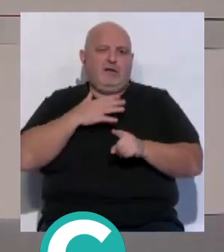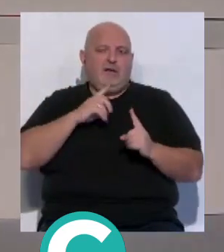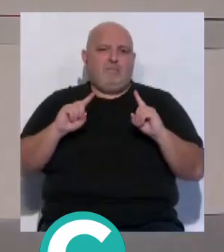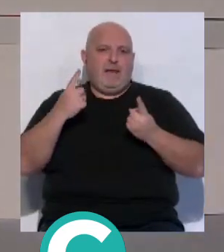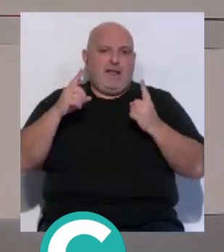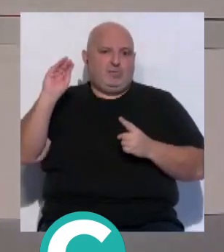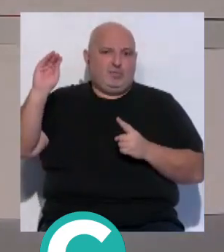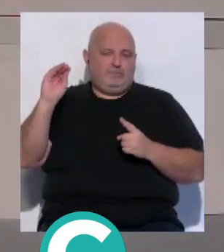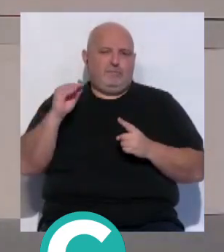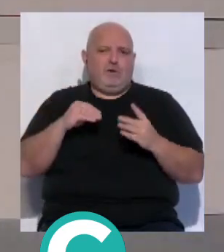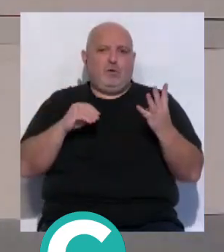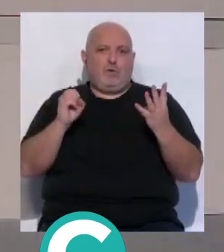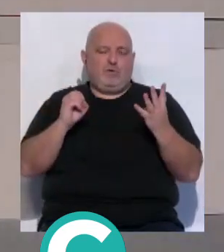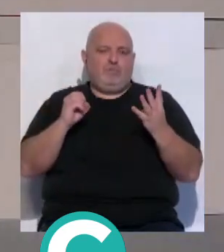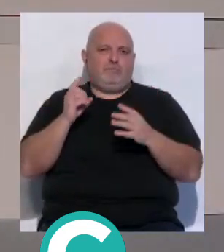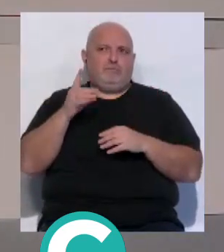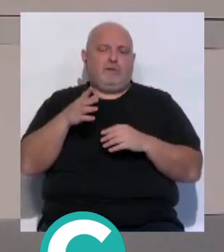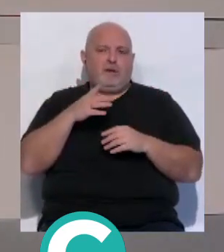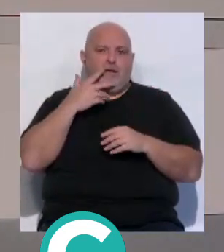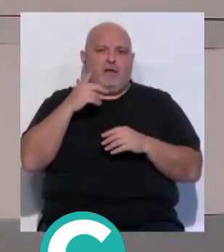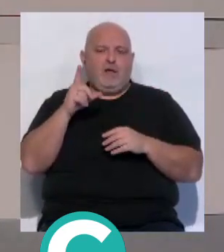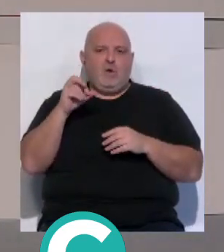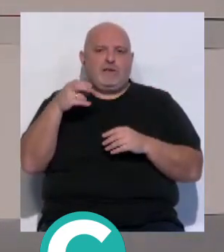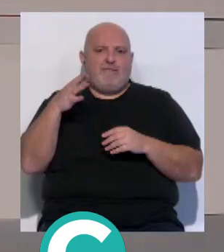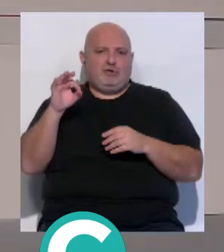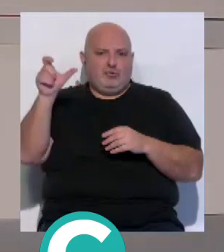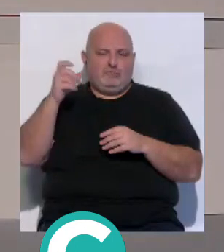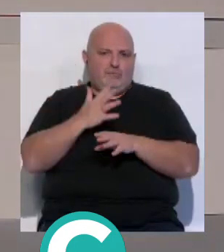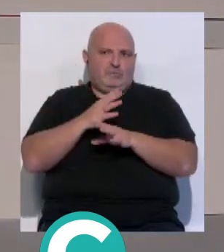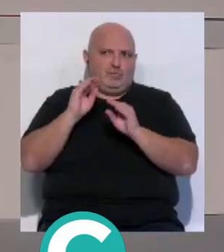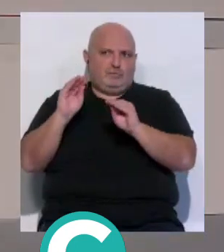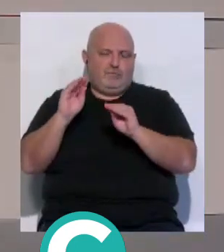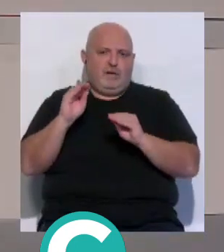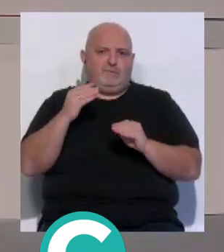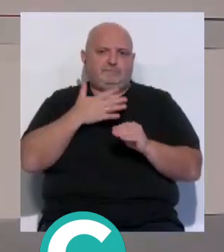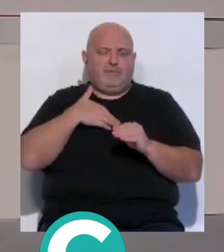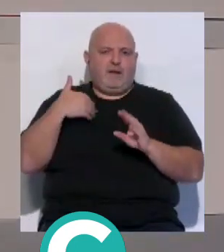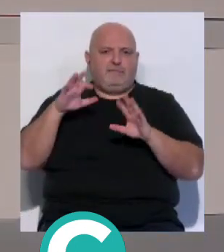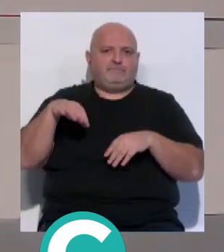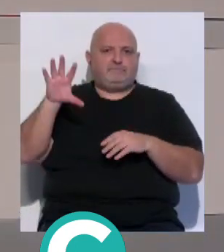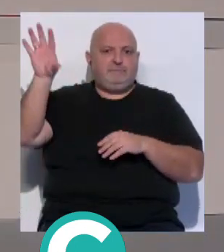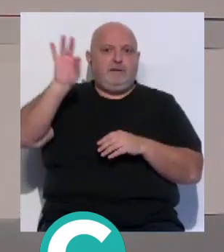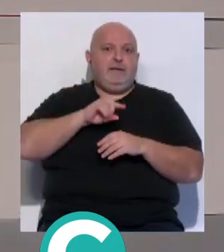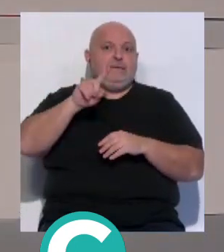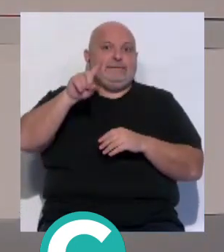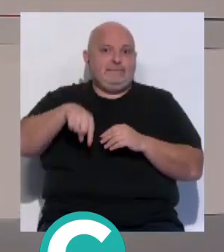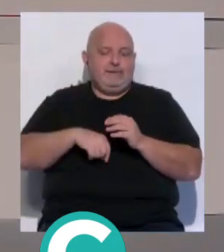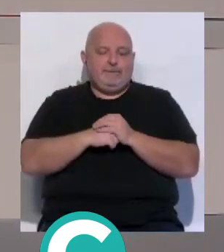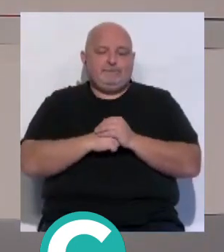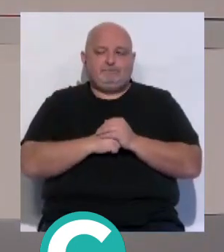que ganaba 4-0 marcaba un gol Luis Alberto el pretendido por el Cádiz club de fútbol y ahí es